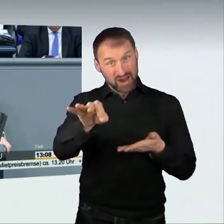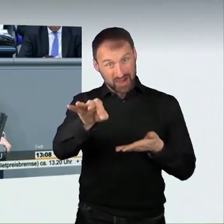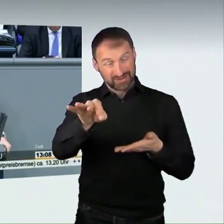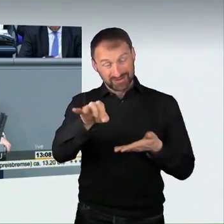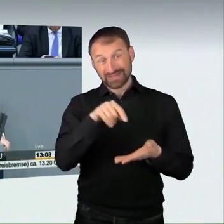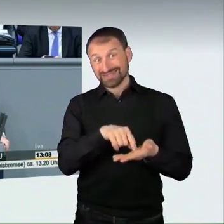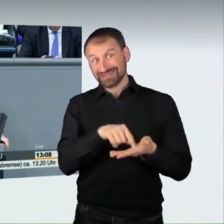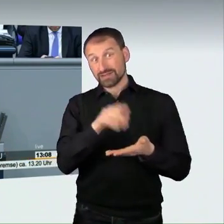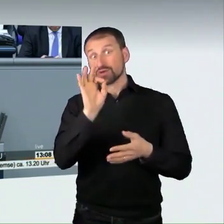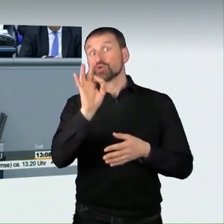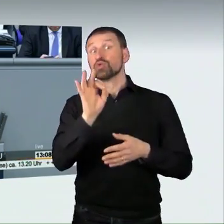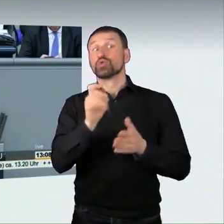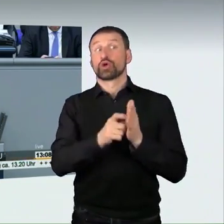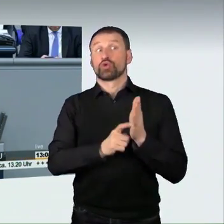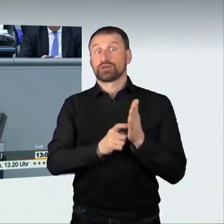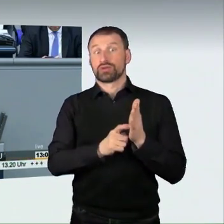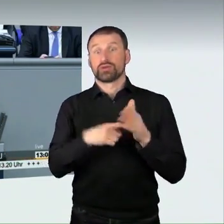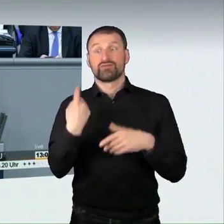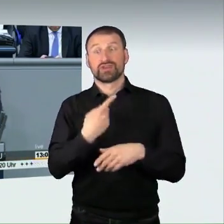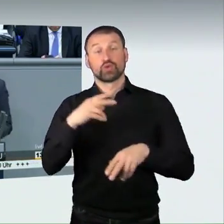und ordentlicher Kündigung unterscheiden. Wenn Sie tatsächlich zum Prinzip